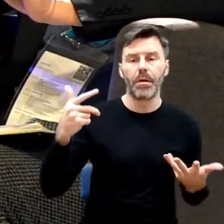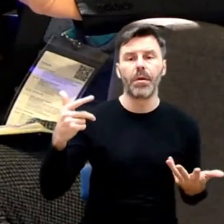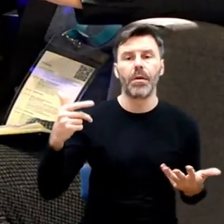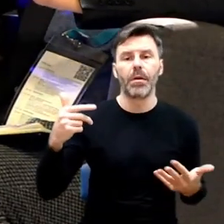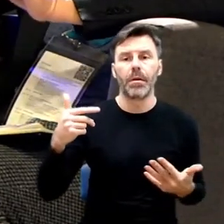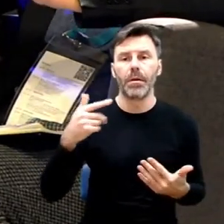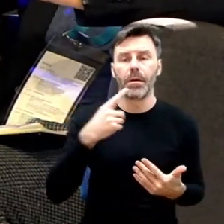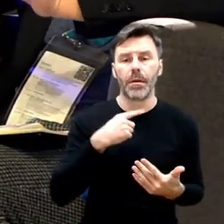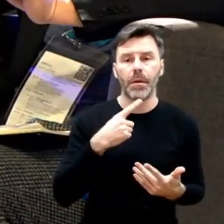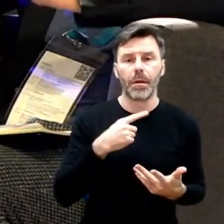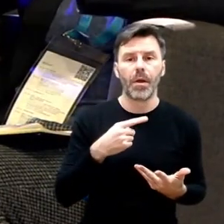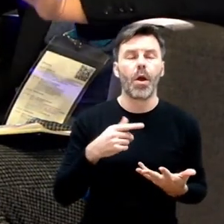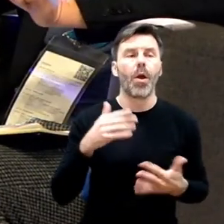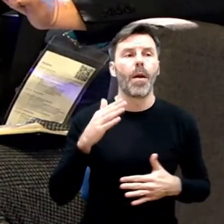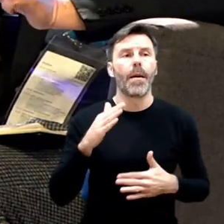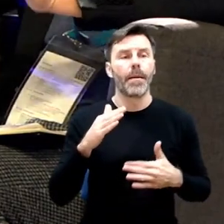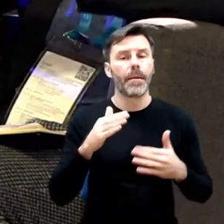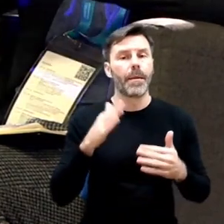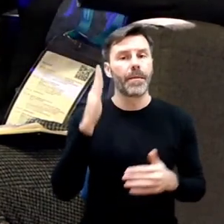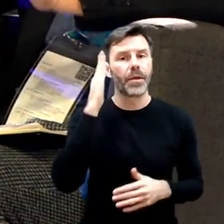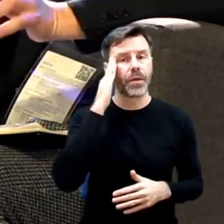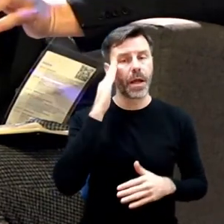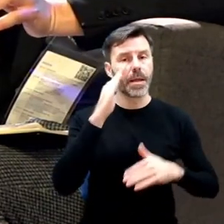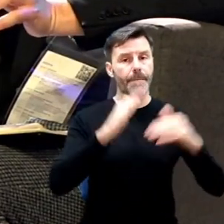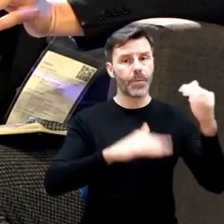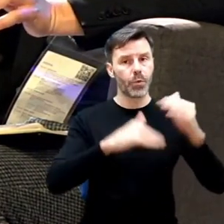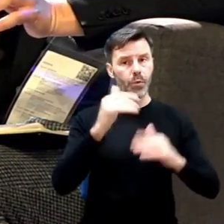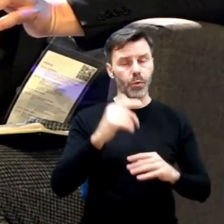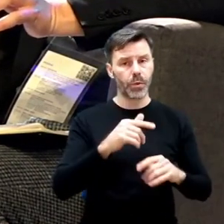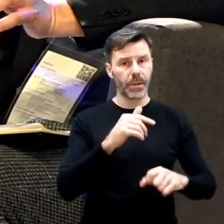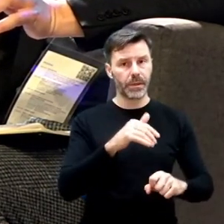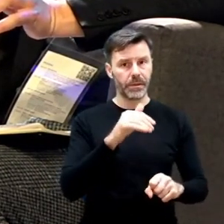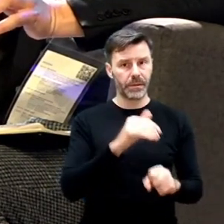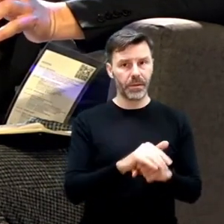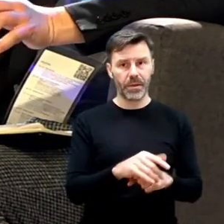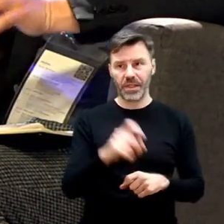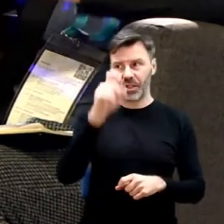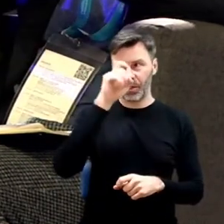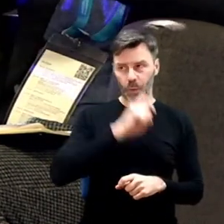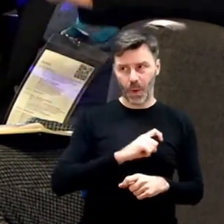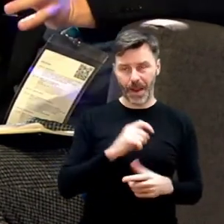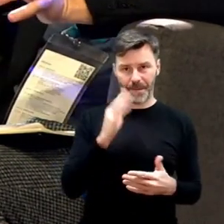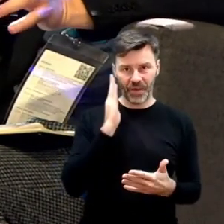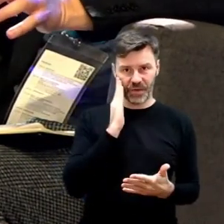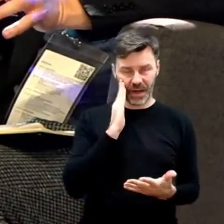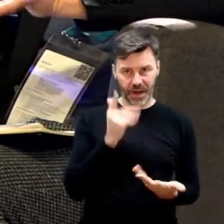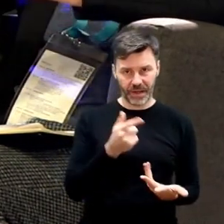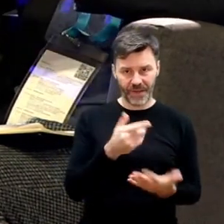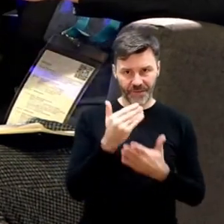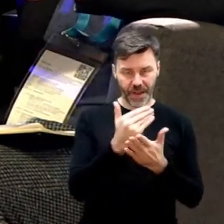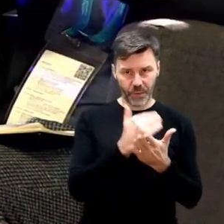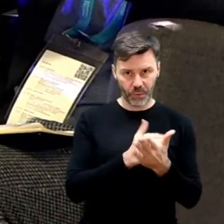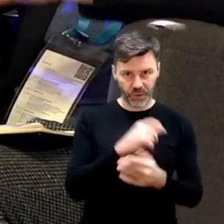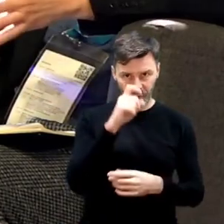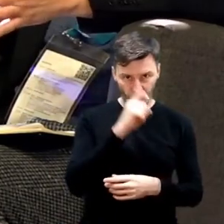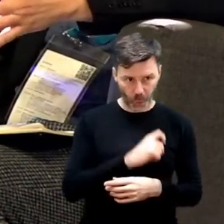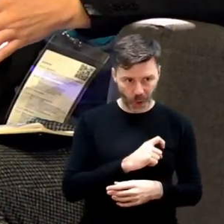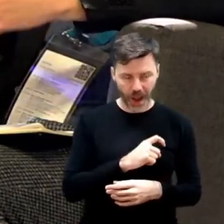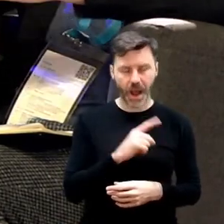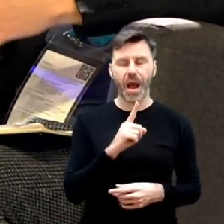budując mieszkania zgodnie z prawem, które nie są dobrymi mieszkaniami. A inwestor publiczny albo inwestor częściowo publiczny